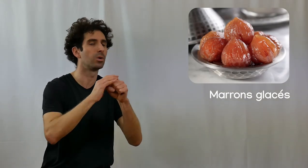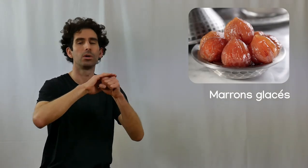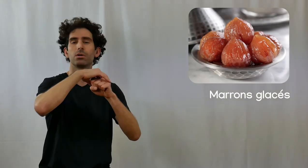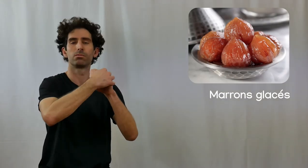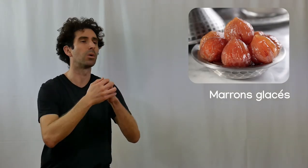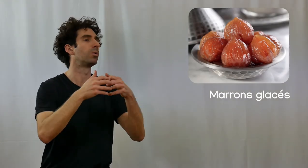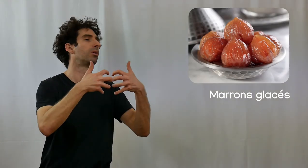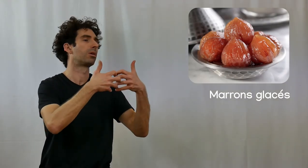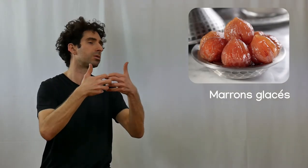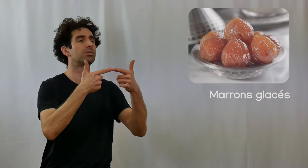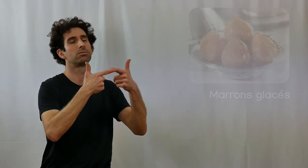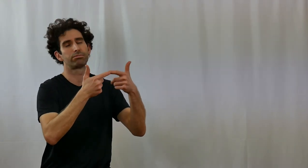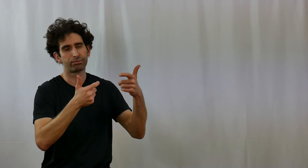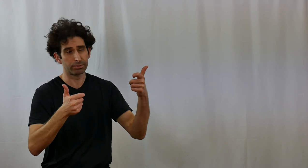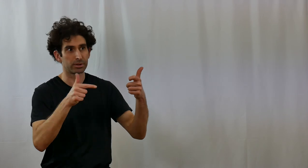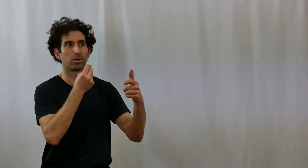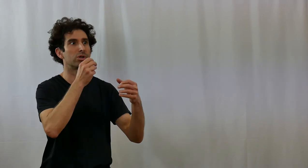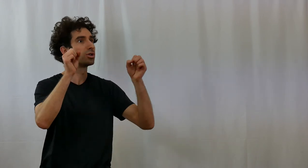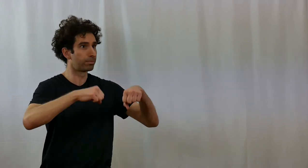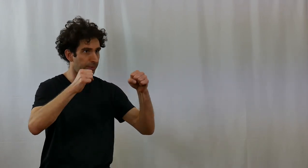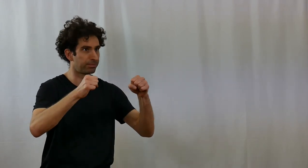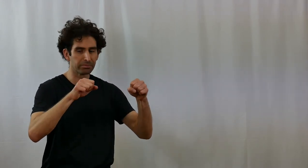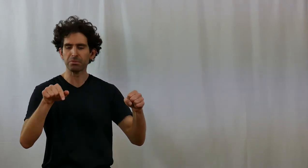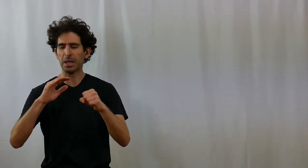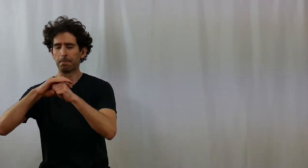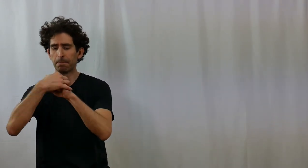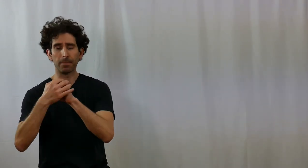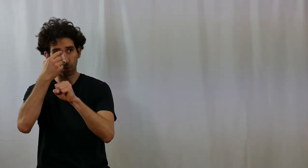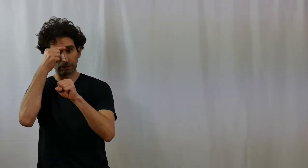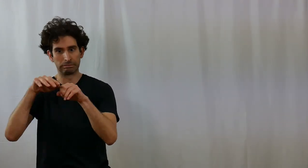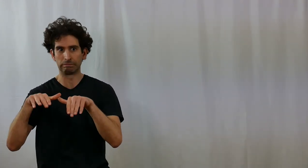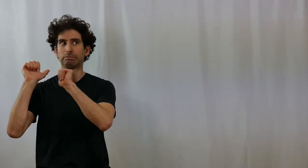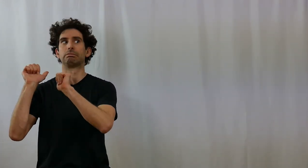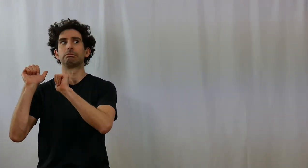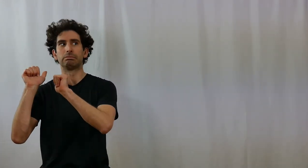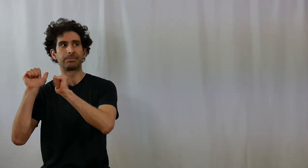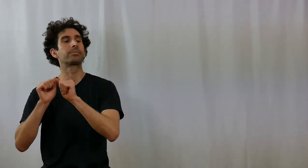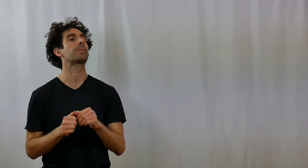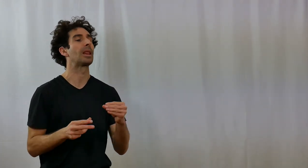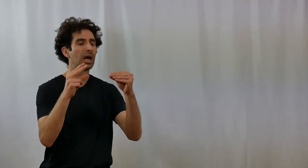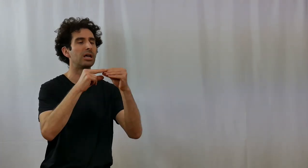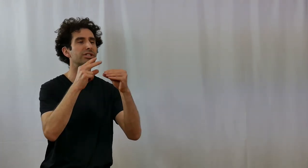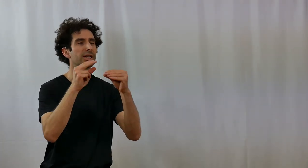les marrons glacés, etc. On peut les manger. A ne pas confondre avec les marrons d'inde qui sont à éviter.